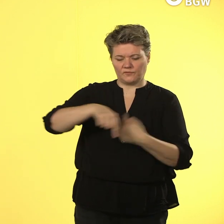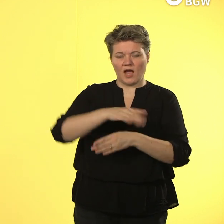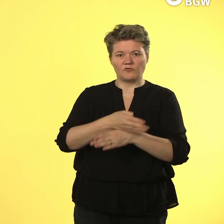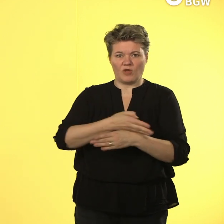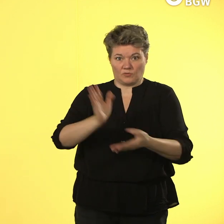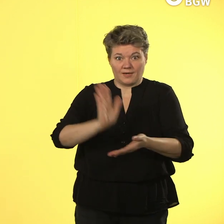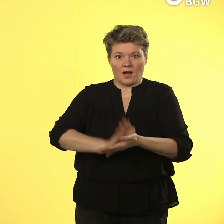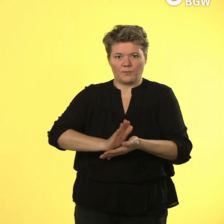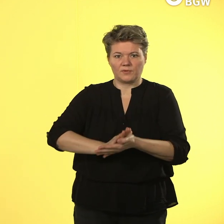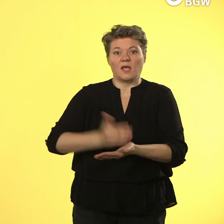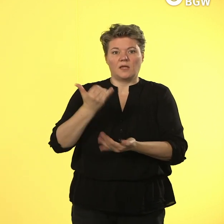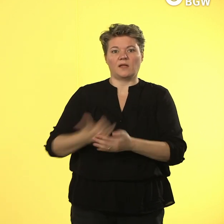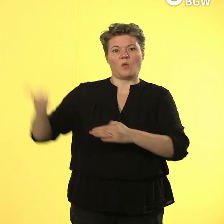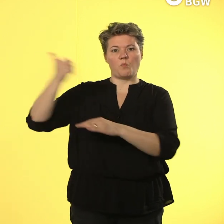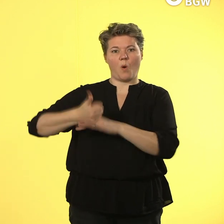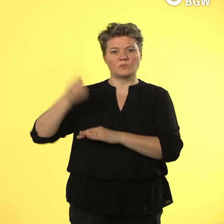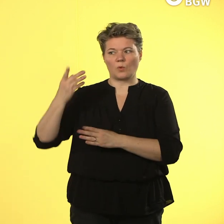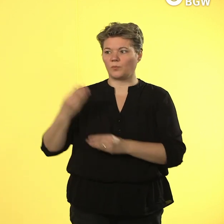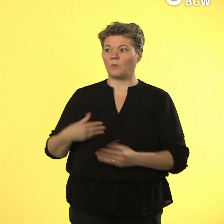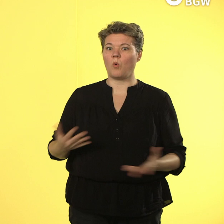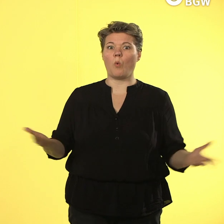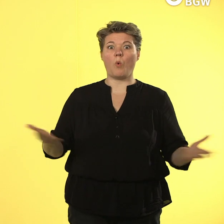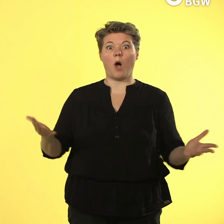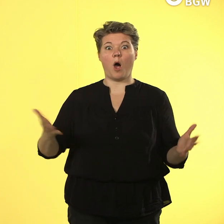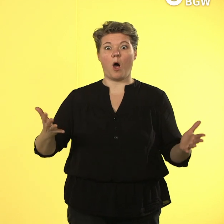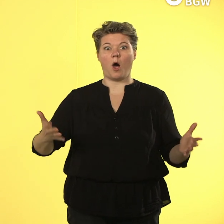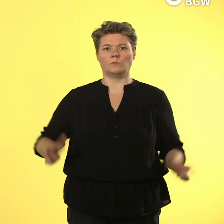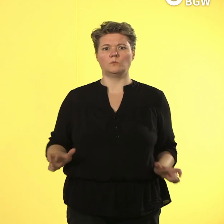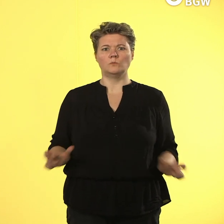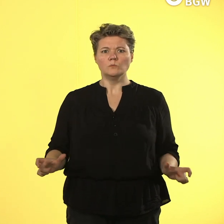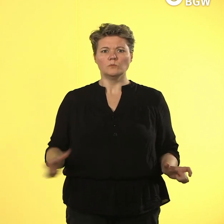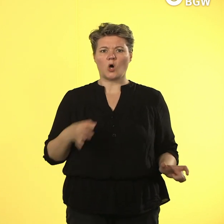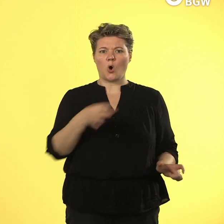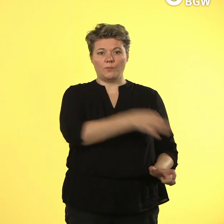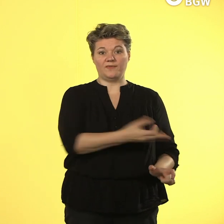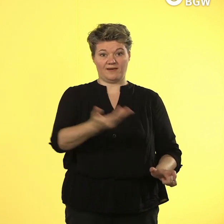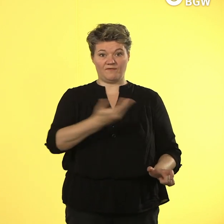gegen den Willen umziehen, die Zunahme des Verhaltens der Klient*innen, die Brachialaggressionen,